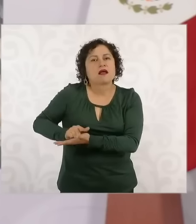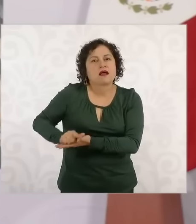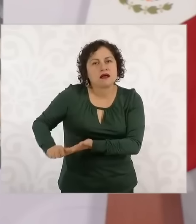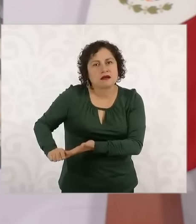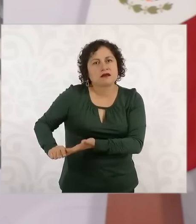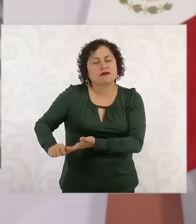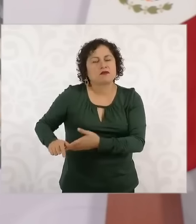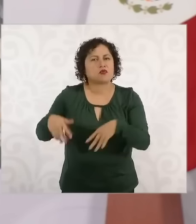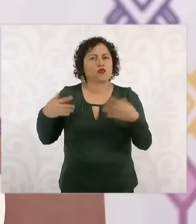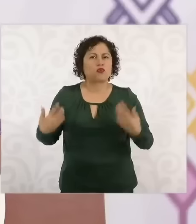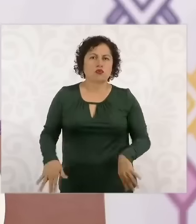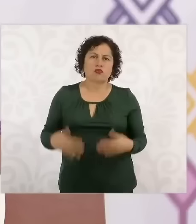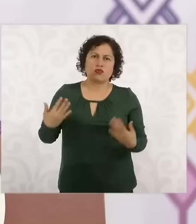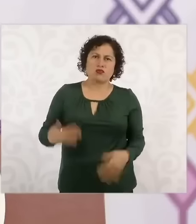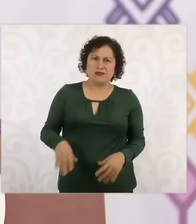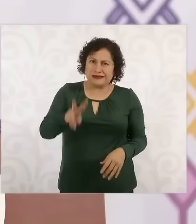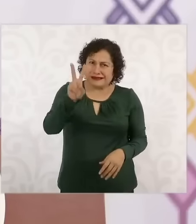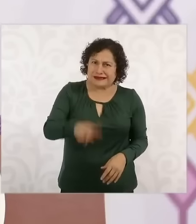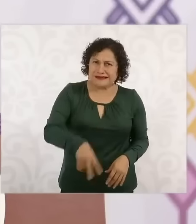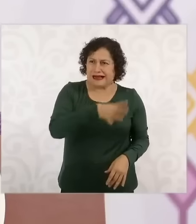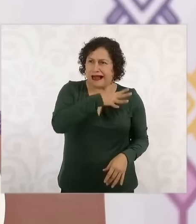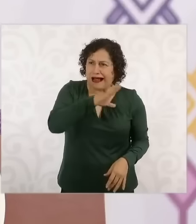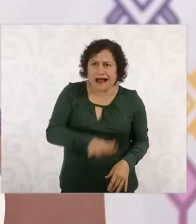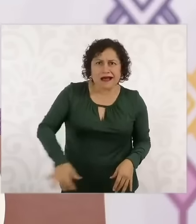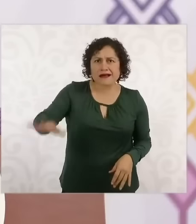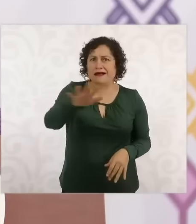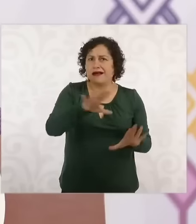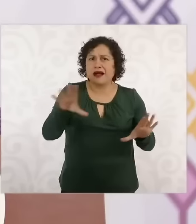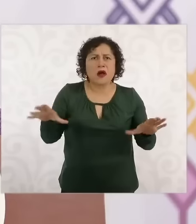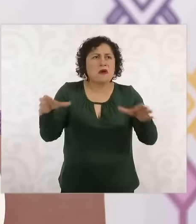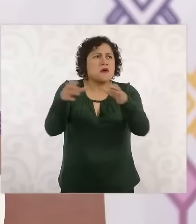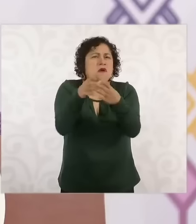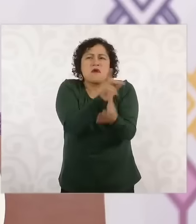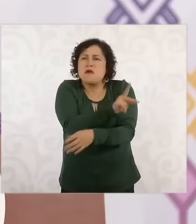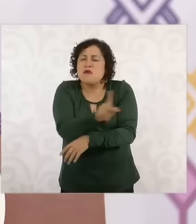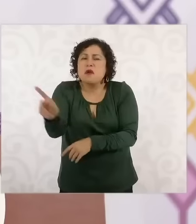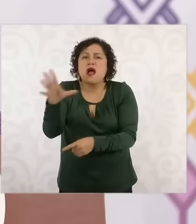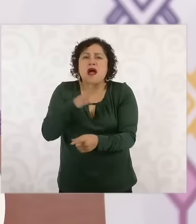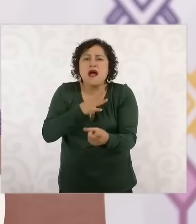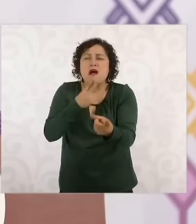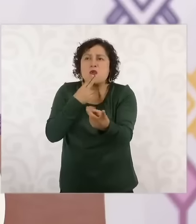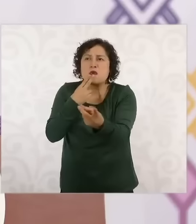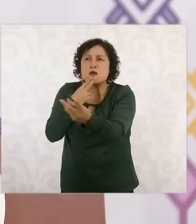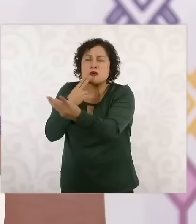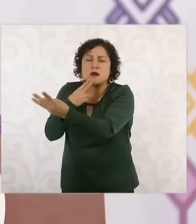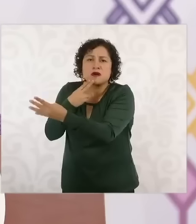acompañado de eso, todo el sistema de prevención que estamos haciendo y de atención temprana, salud